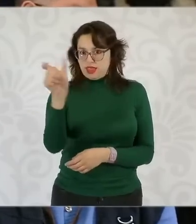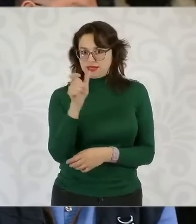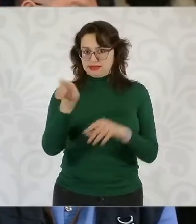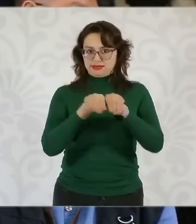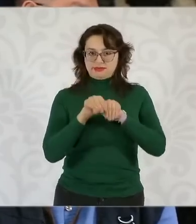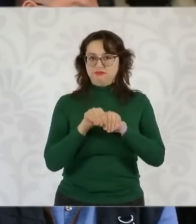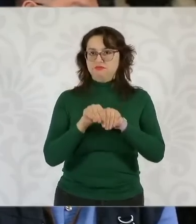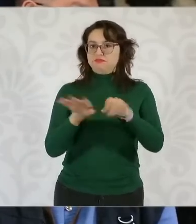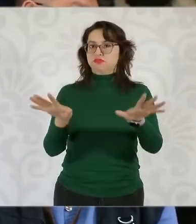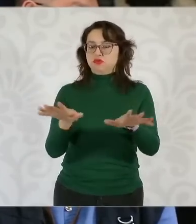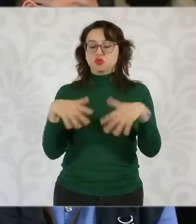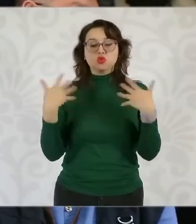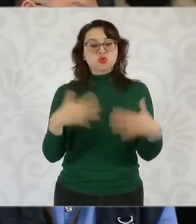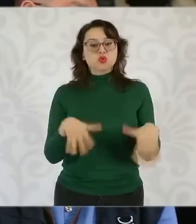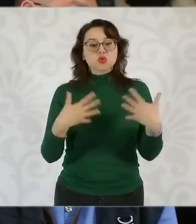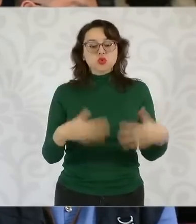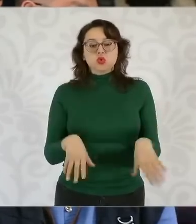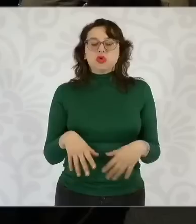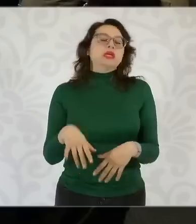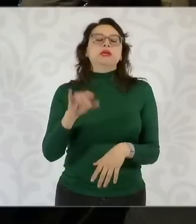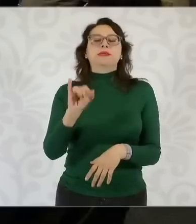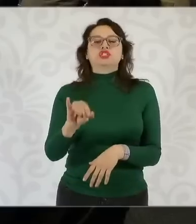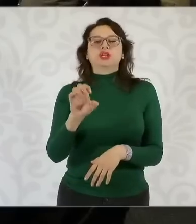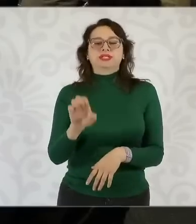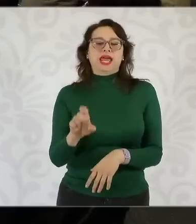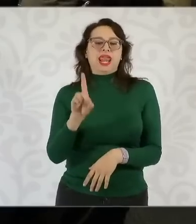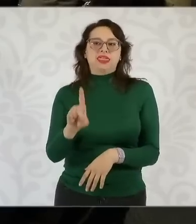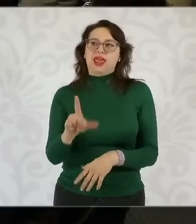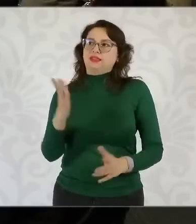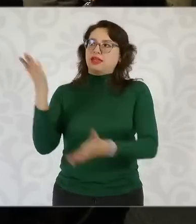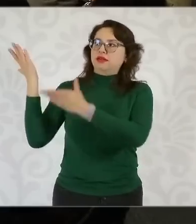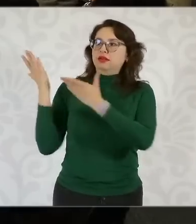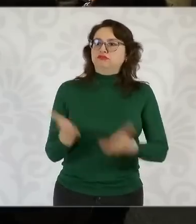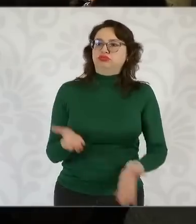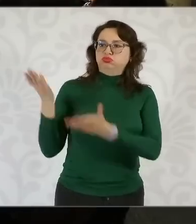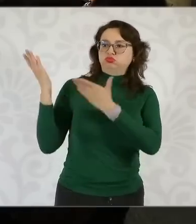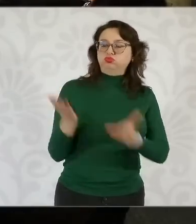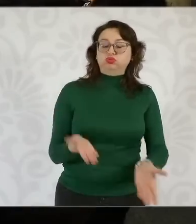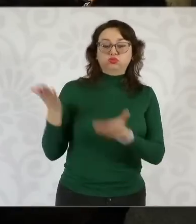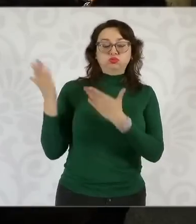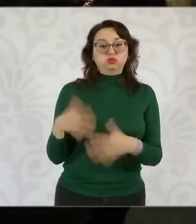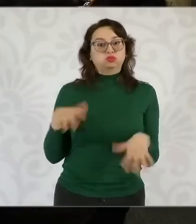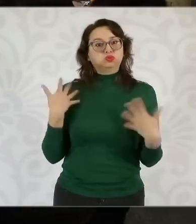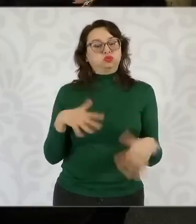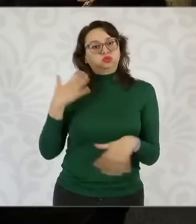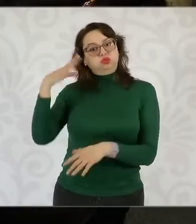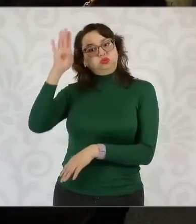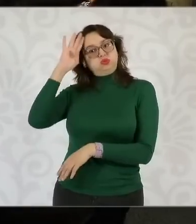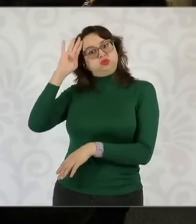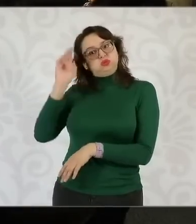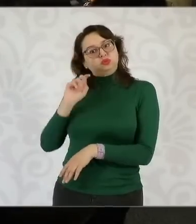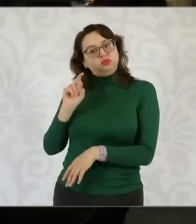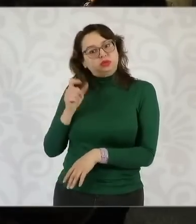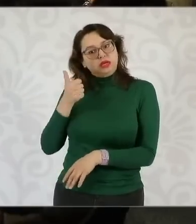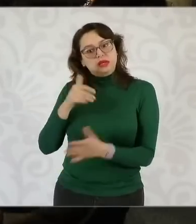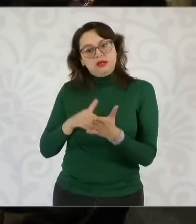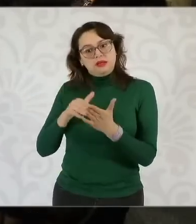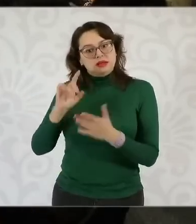no que bate récord de 36,87 millones de pesos en este sentido presidenta se está verificando